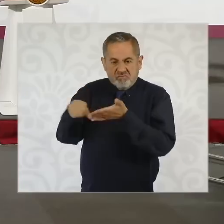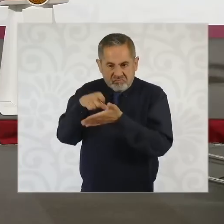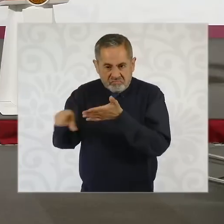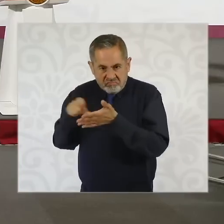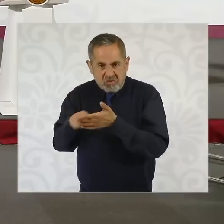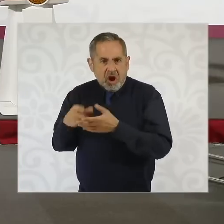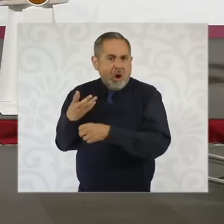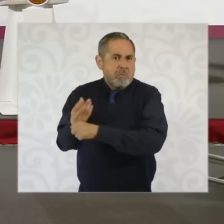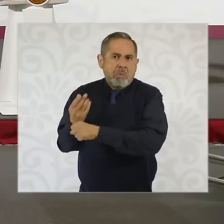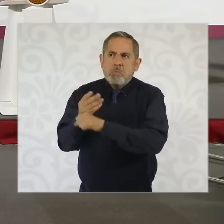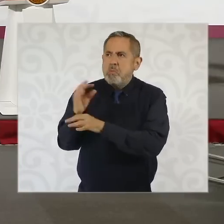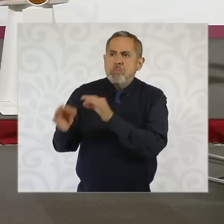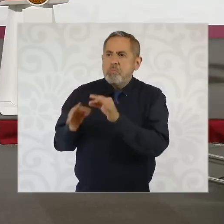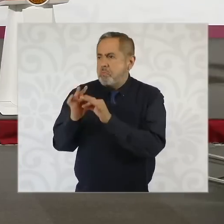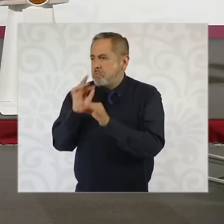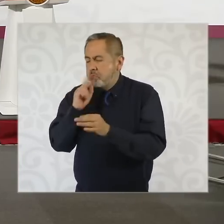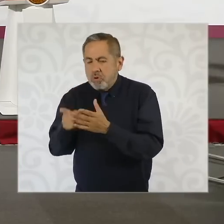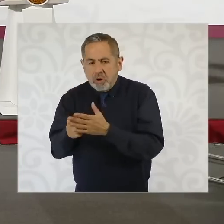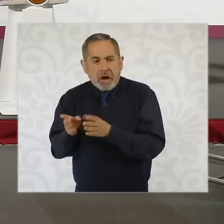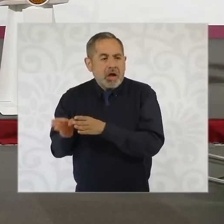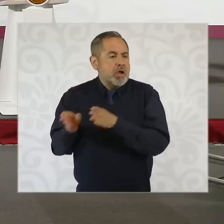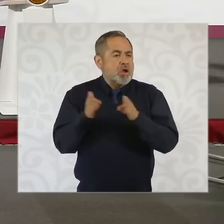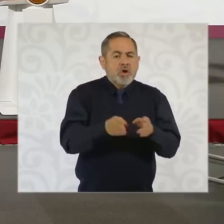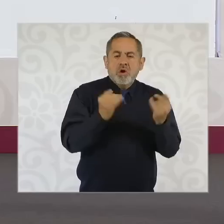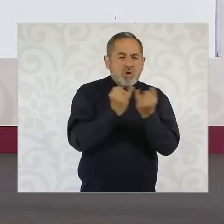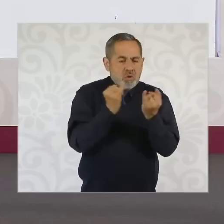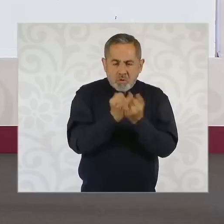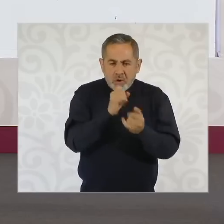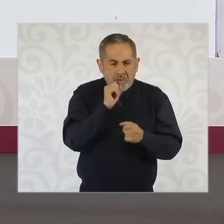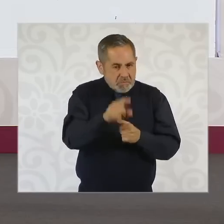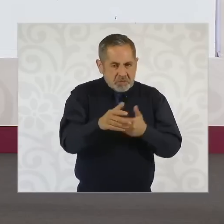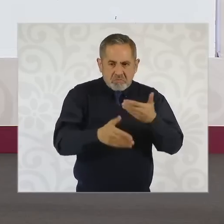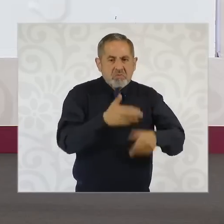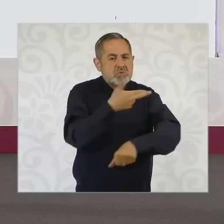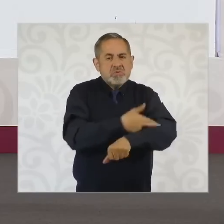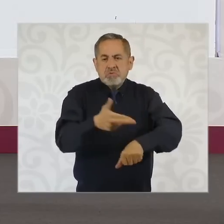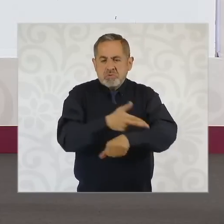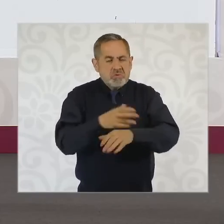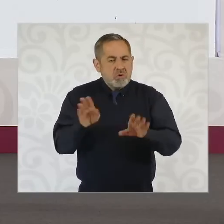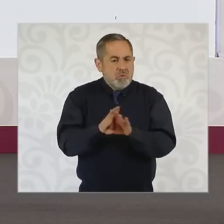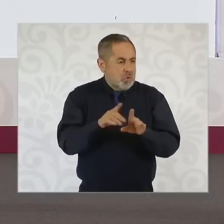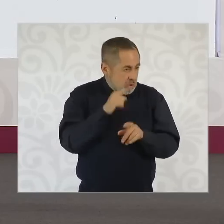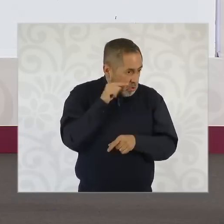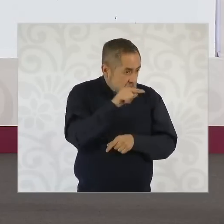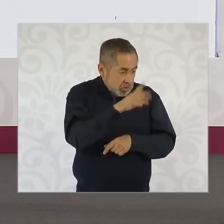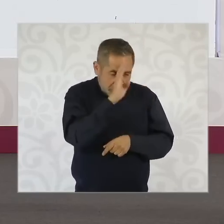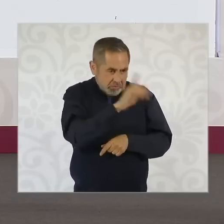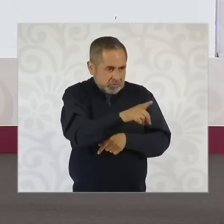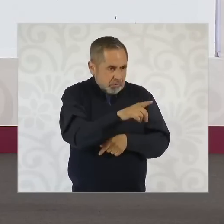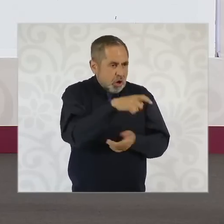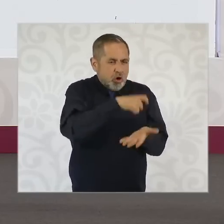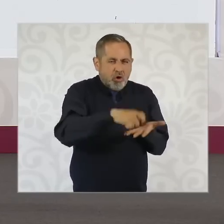lo hacen Eh por administración directa lo mismo estaremos haciendo en 20 frentes eh adquiriendo